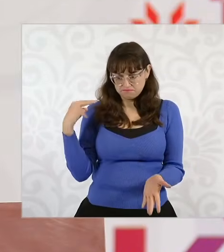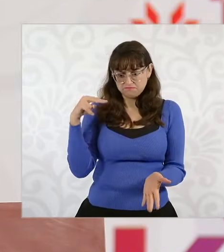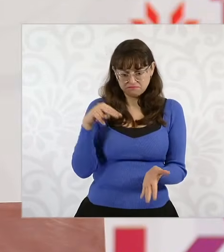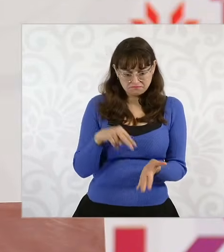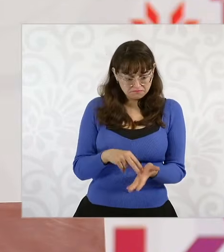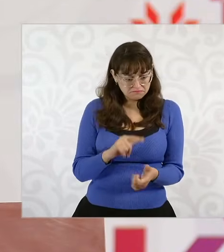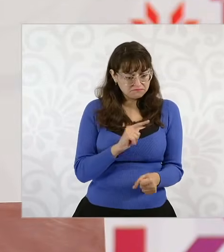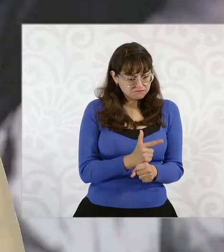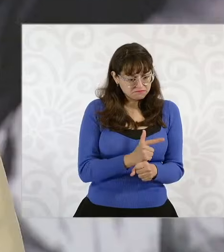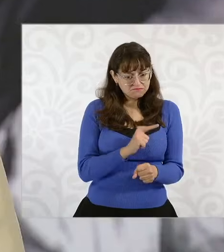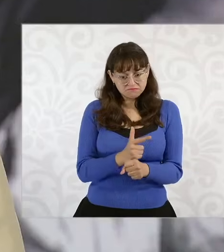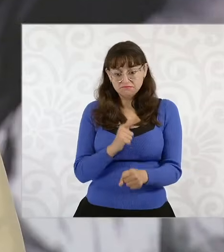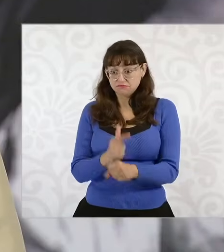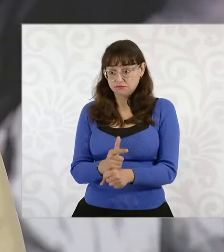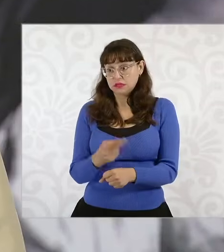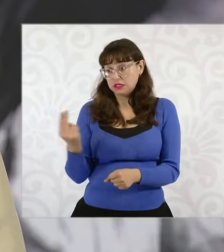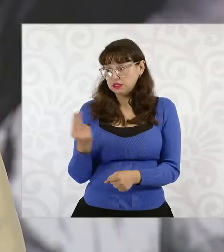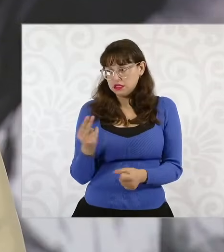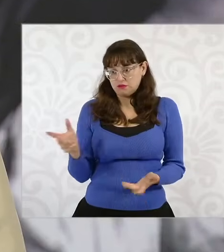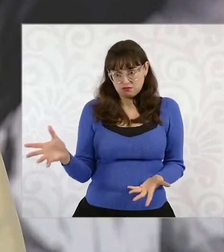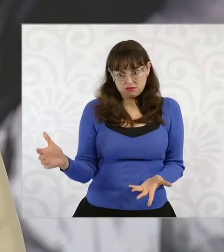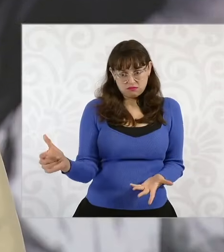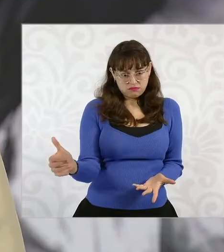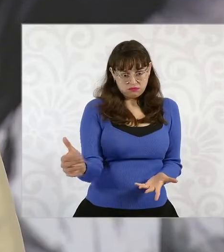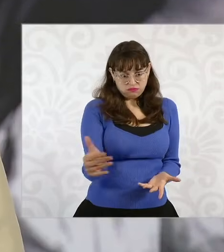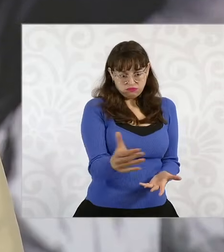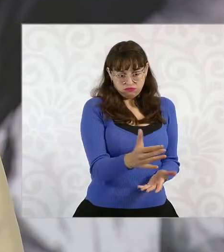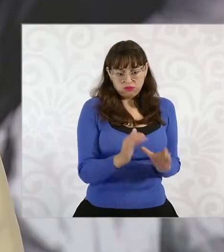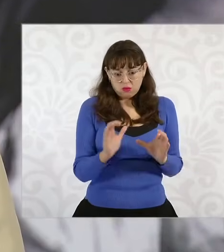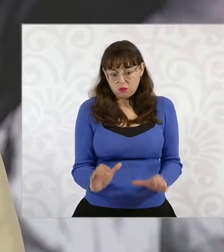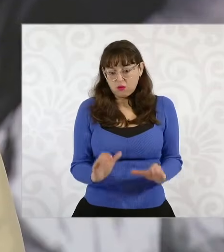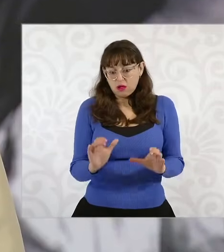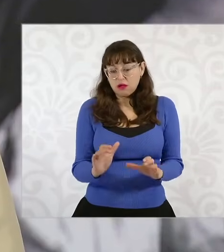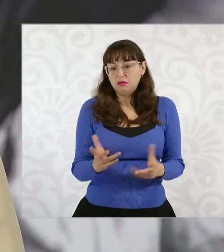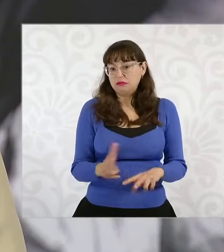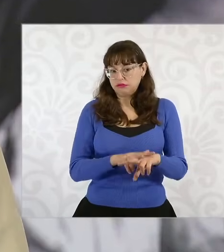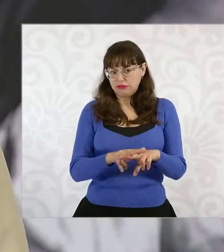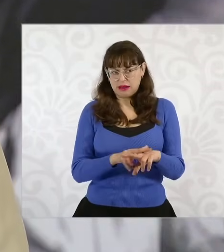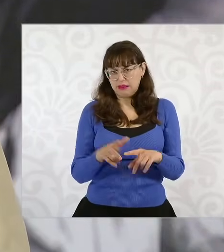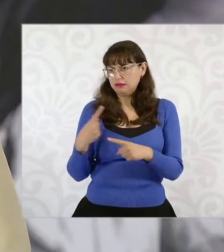salvamento arqueológico que involucra las obras de los trenes, que por supuesto estamos trabajando